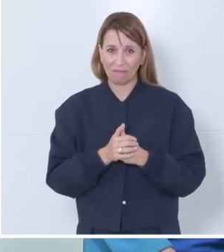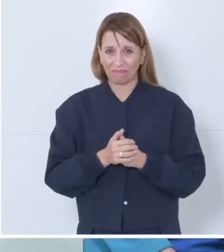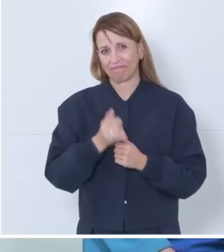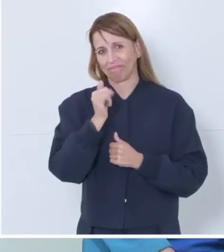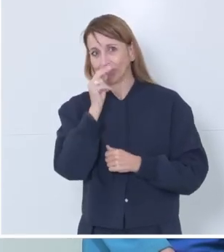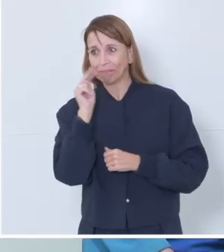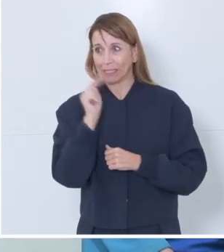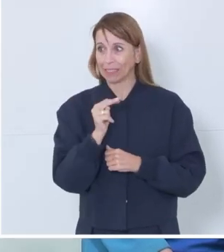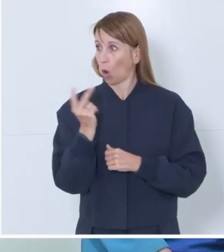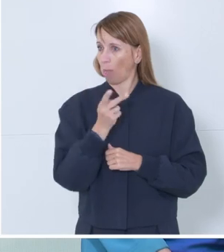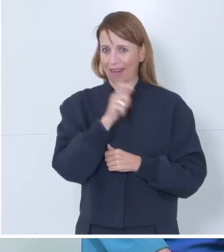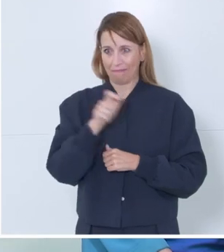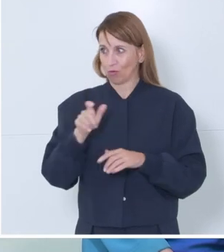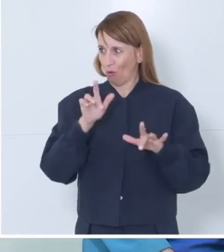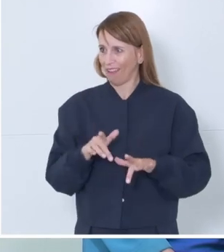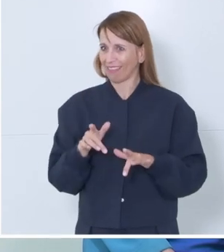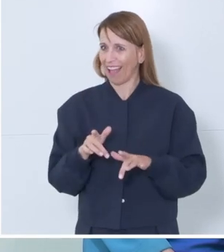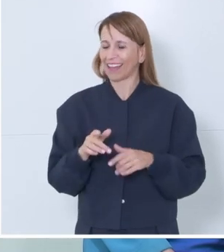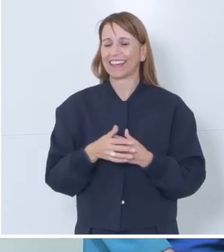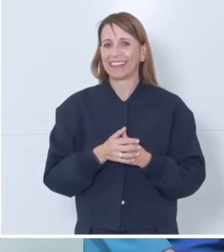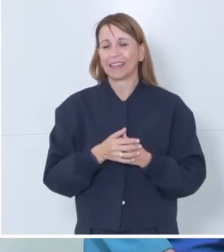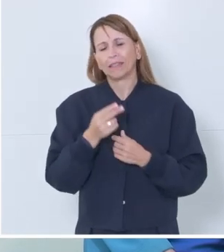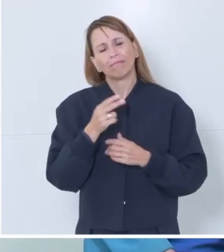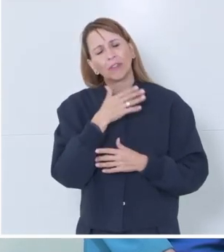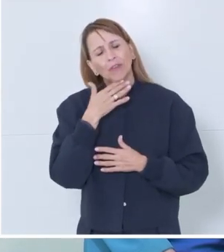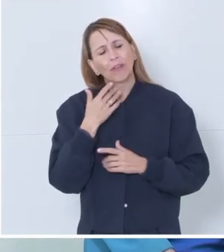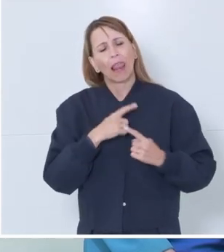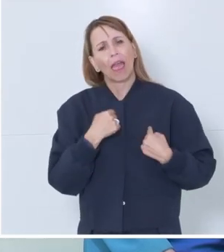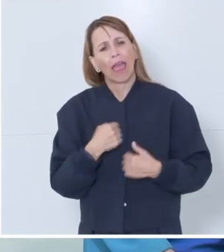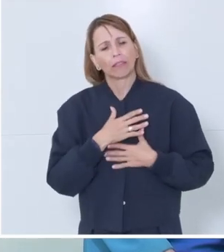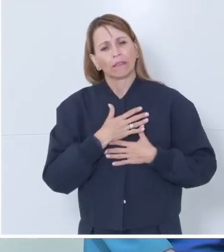Zivildienern, die heute an meiner Seite stehen, wie viel Herzblut in diesen Dienst gesteckt wird